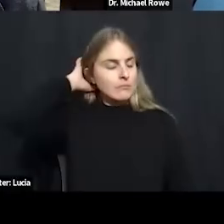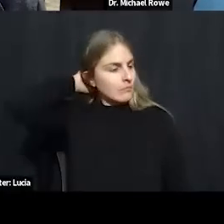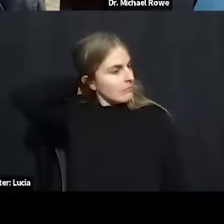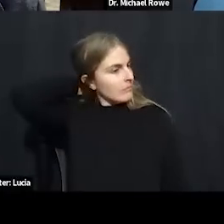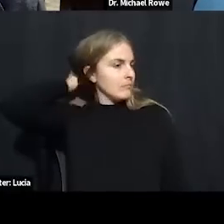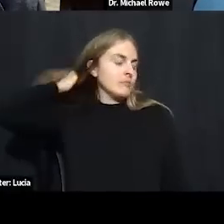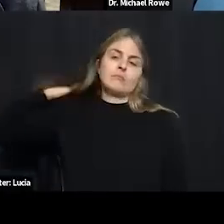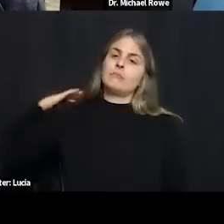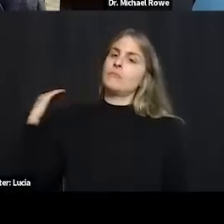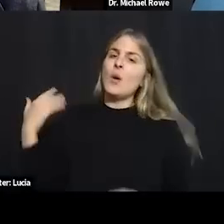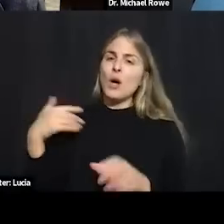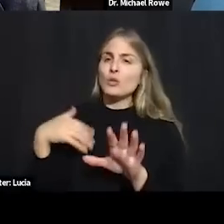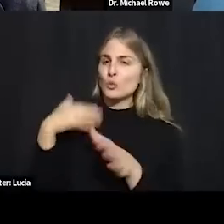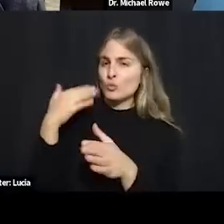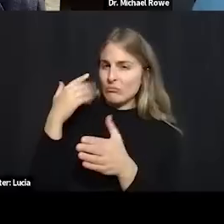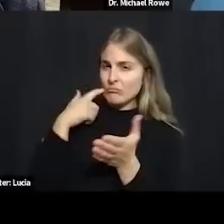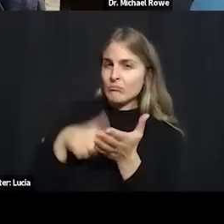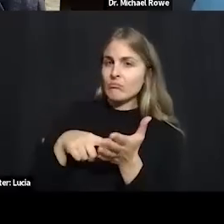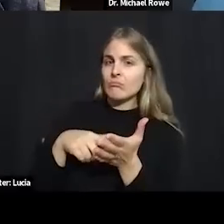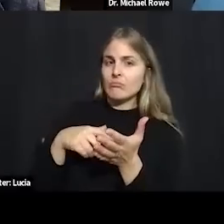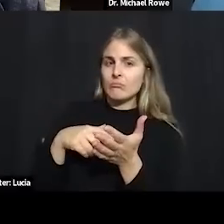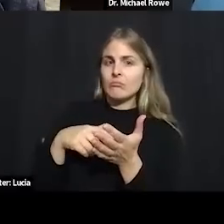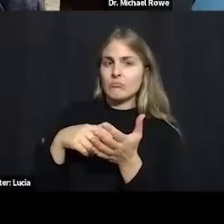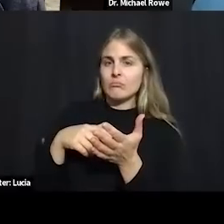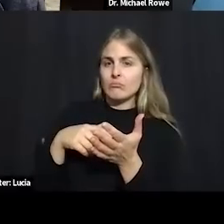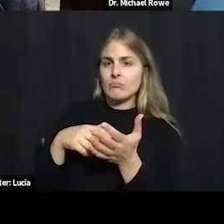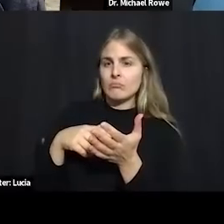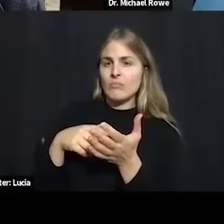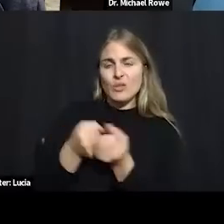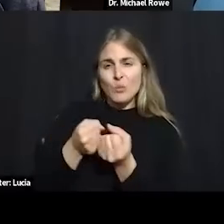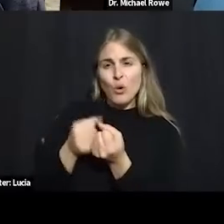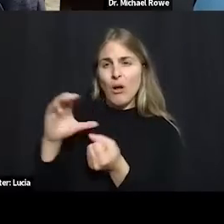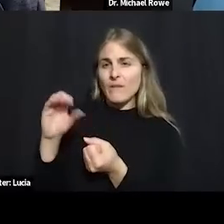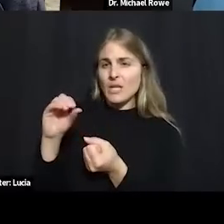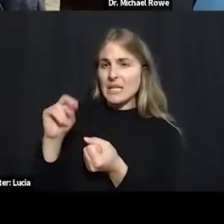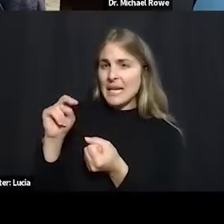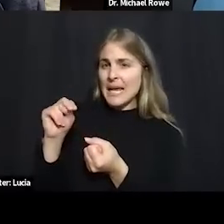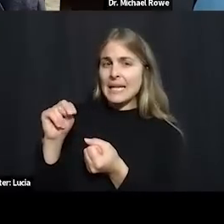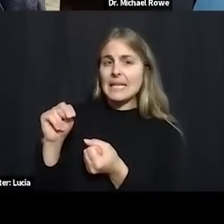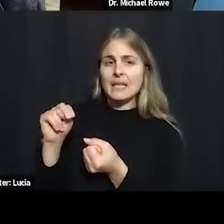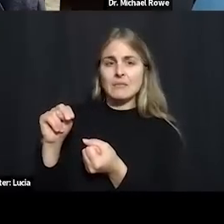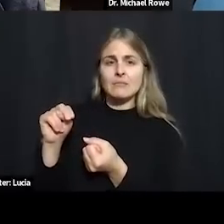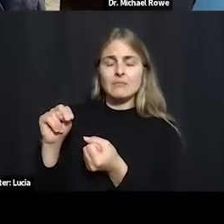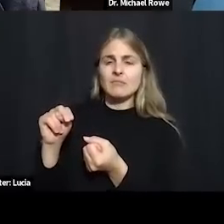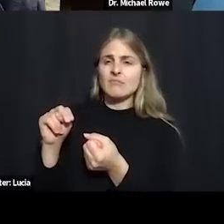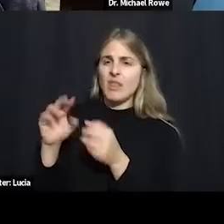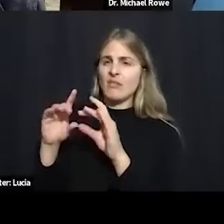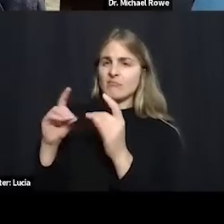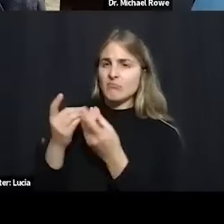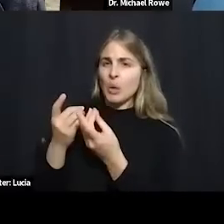Quiero reconocer el apoyo del Departamento de Salud Mental de Connecticut y Servicios de Adicción, que ha financiado gran parte de este trabajo.